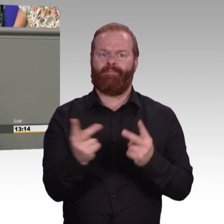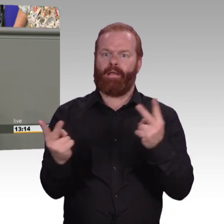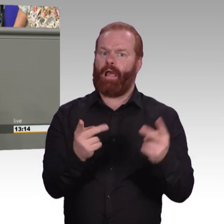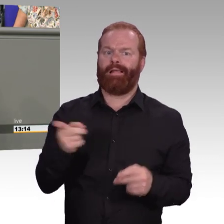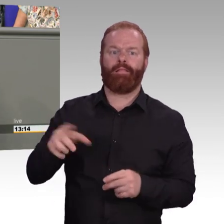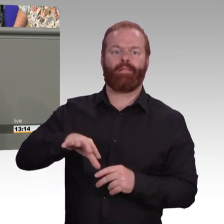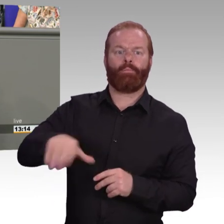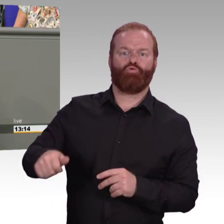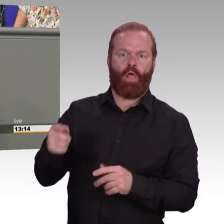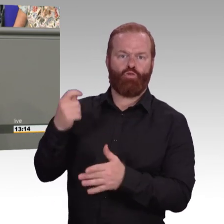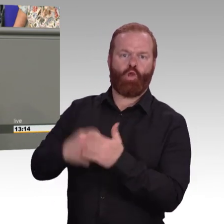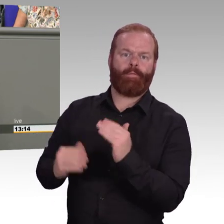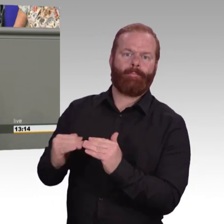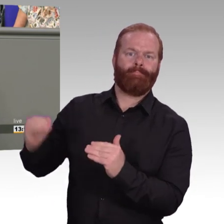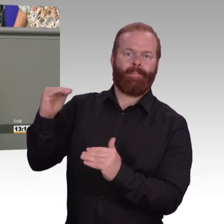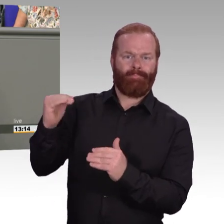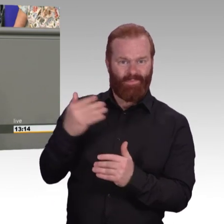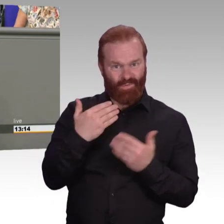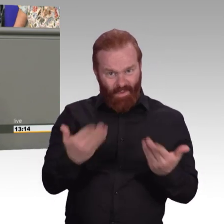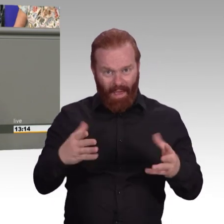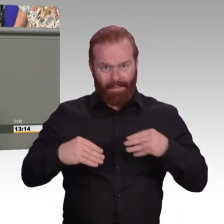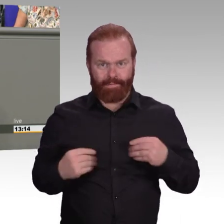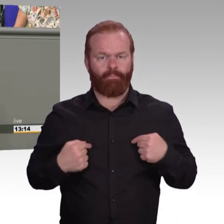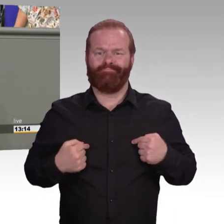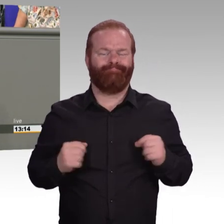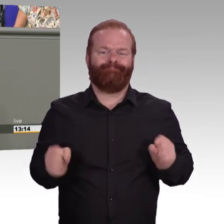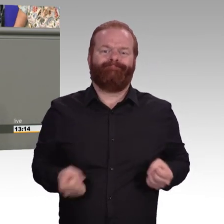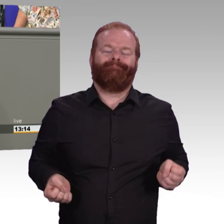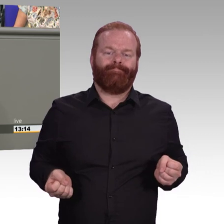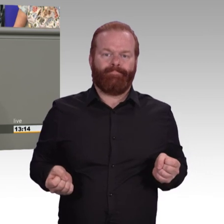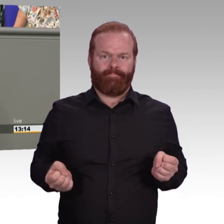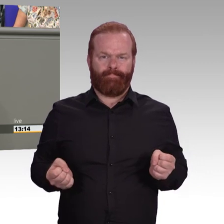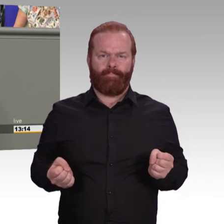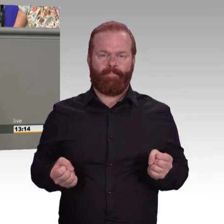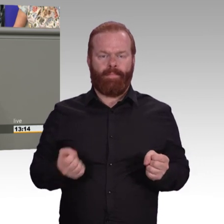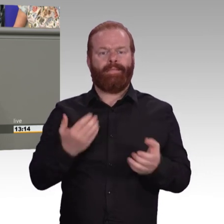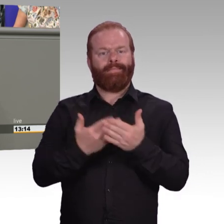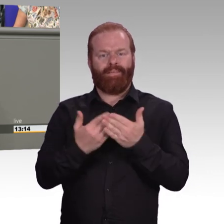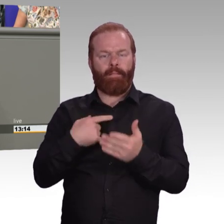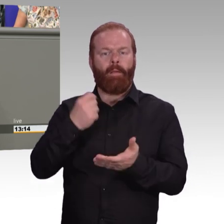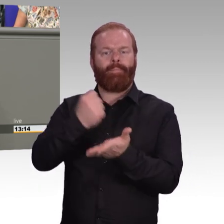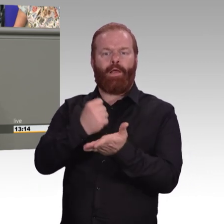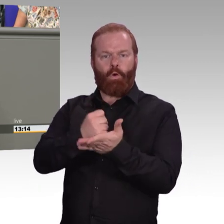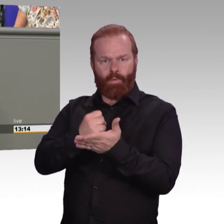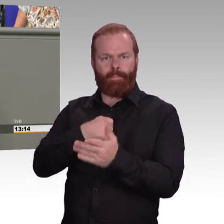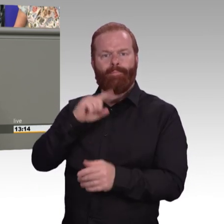Und es ist auch nicht in Ordnung, dass wir letztlich nicht alles menschenmögliche tun, um diesen Tätern,